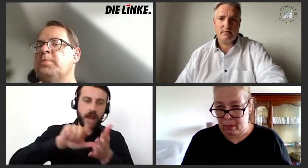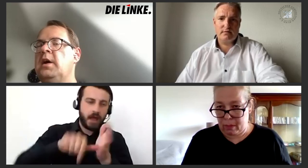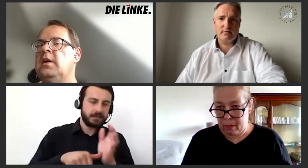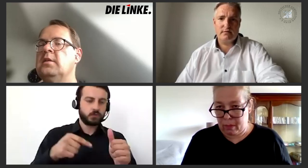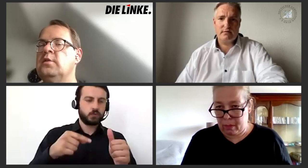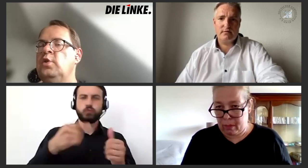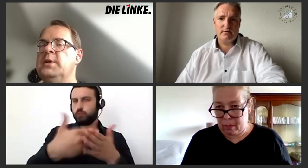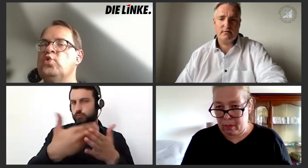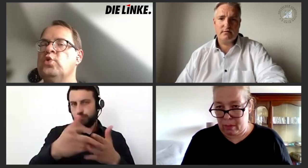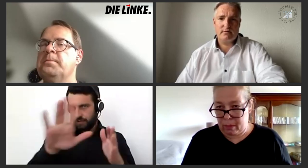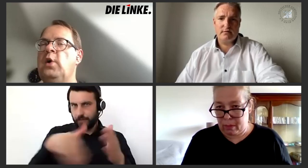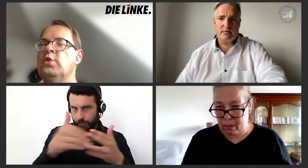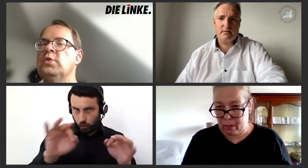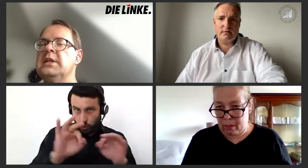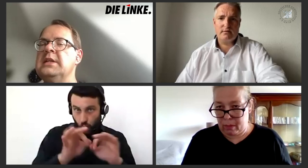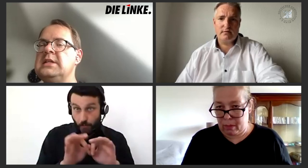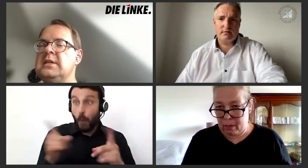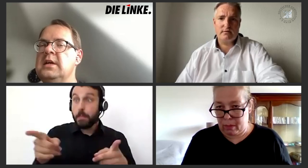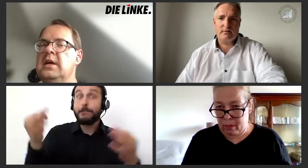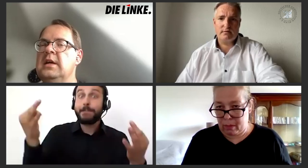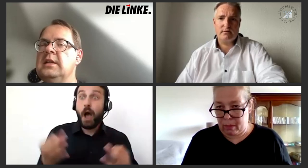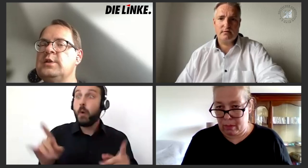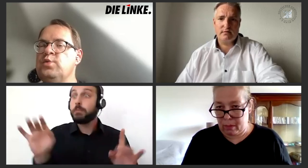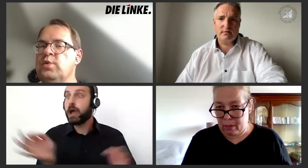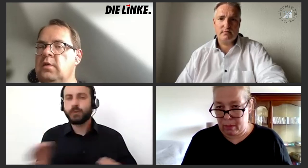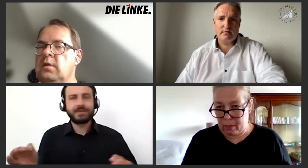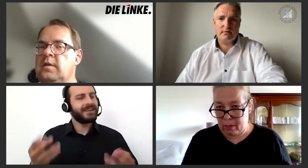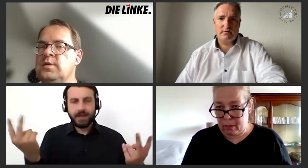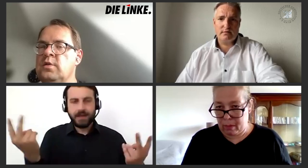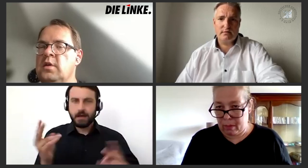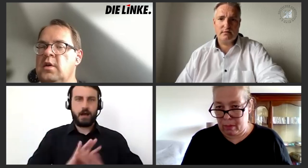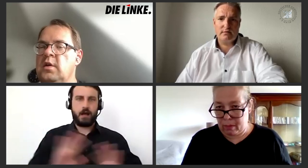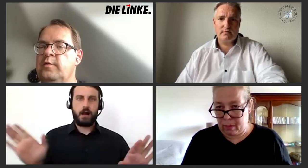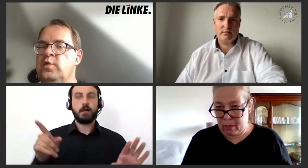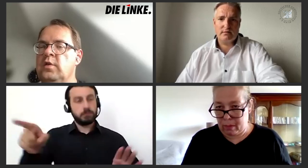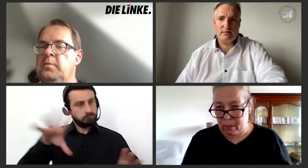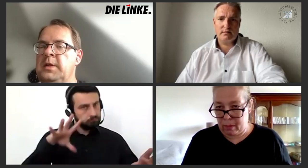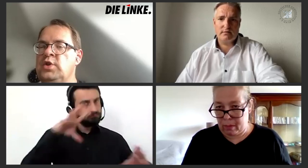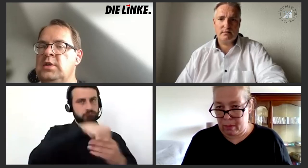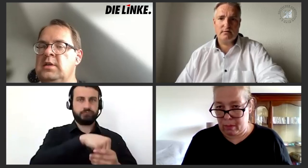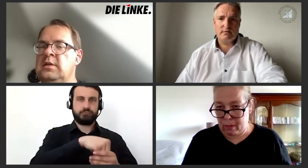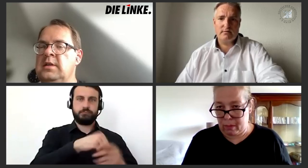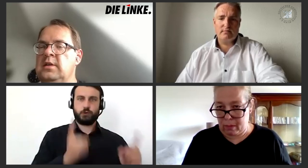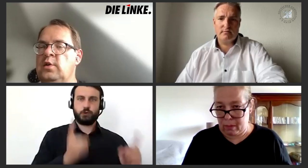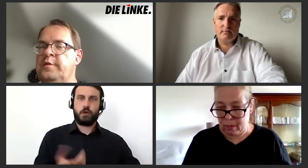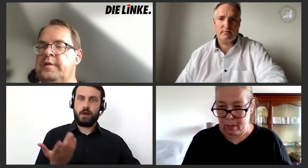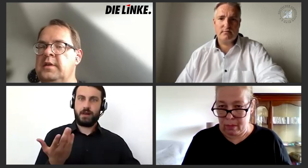wie zum Beispiel auch Gebärdensprachdolmetscheung braucht oder nicht, dazu gehört. Also für Menschen,